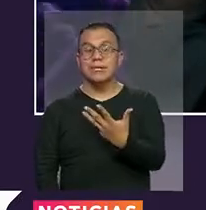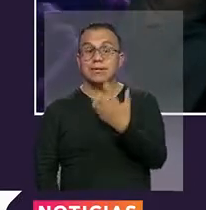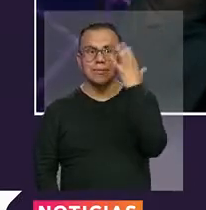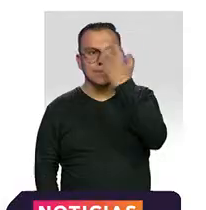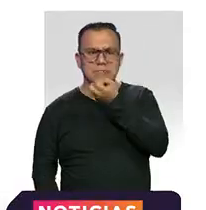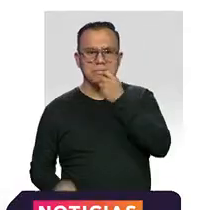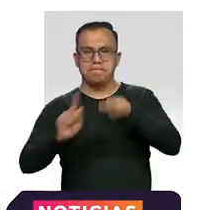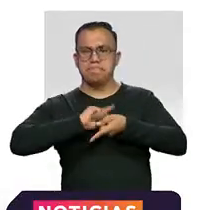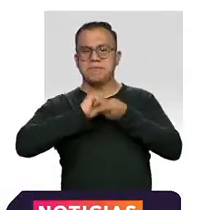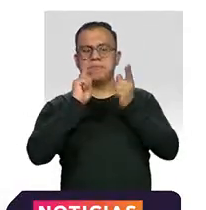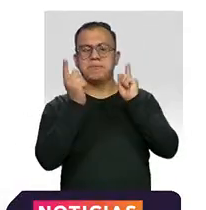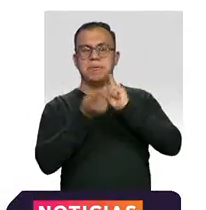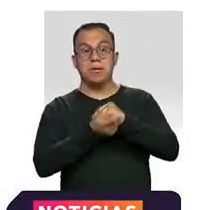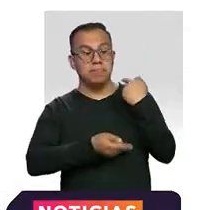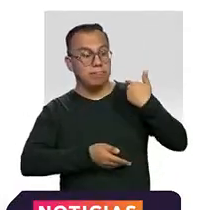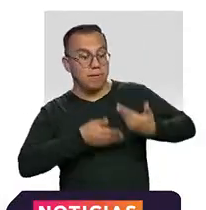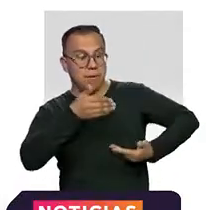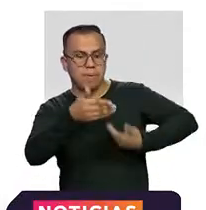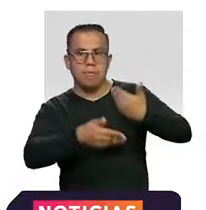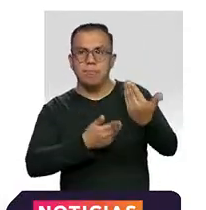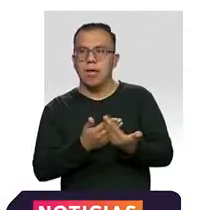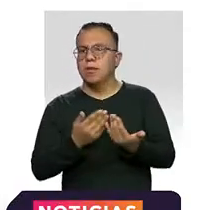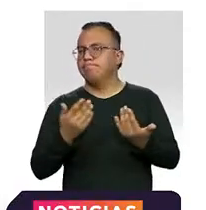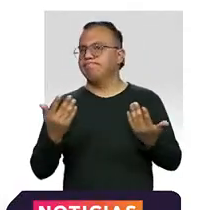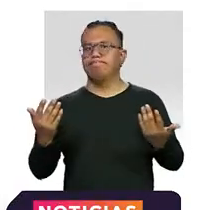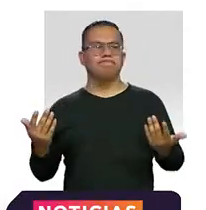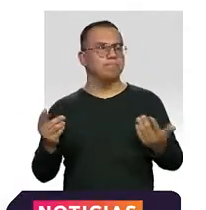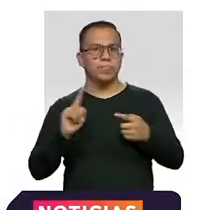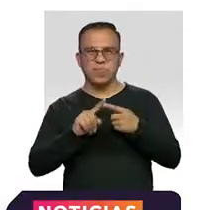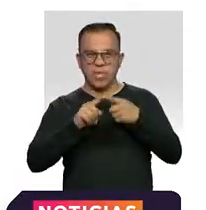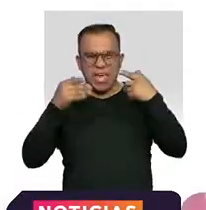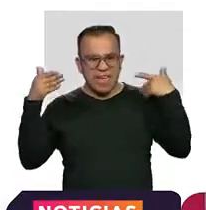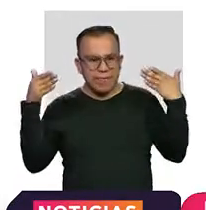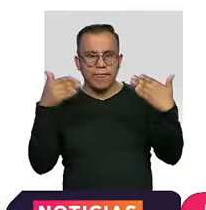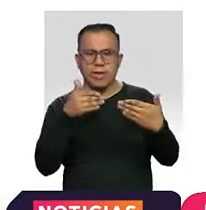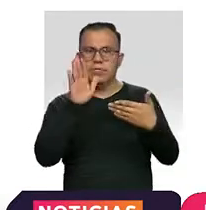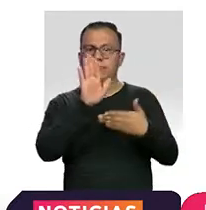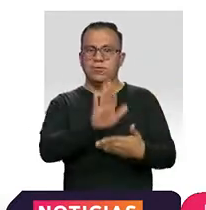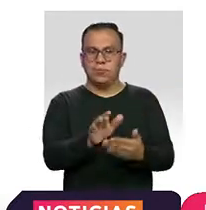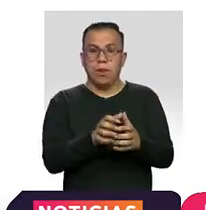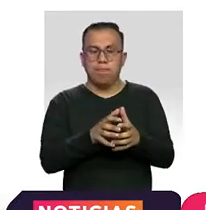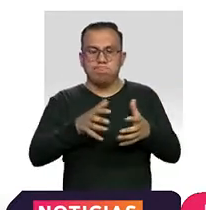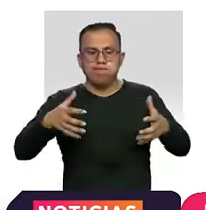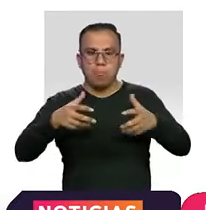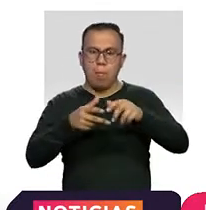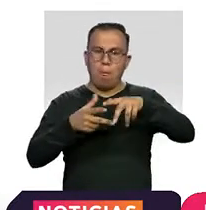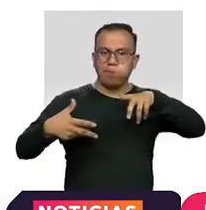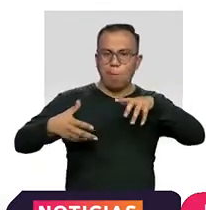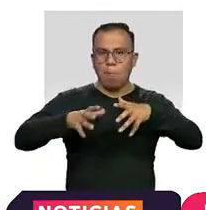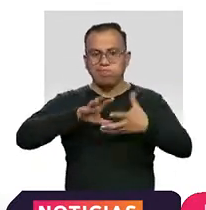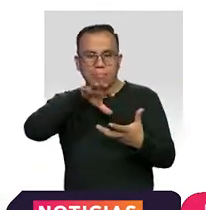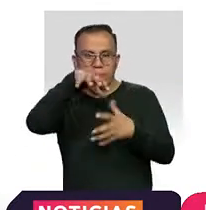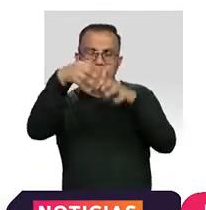POCOS ARTISTAS NO SE RECONOCEN ENTRE MUNDIAL TIENEN.